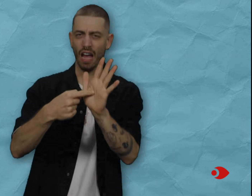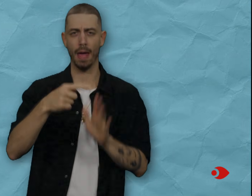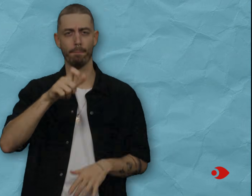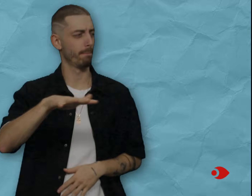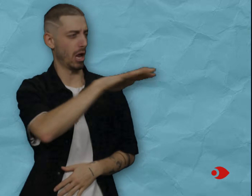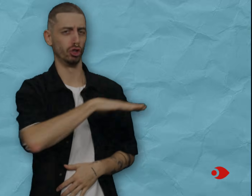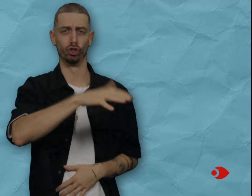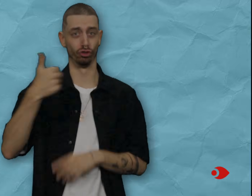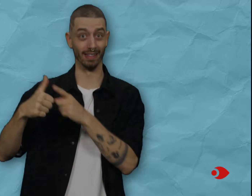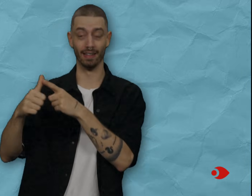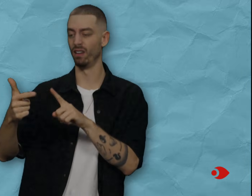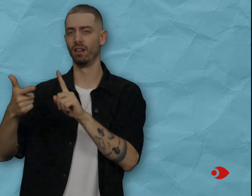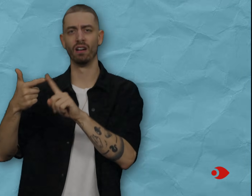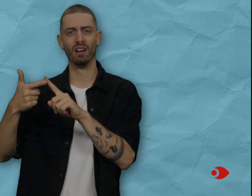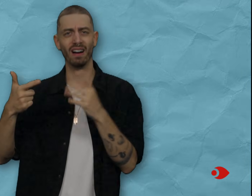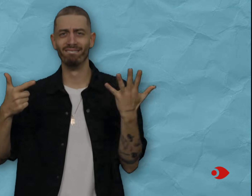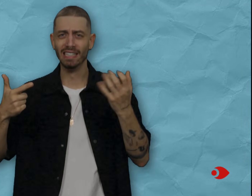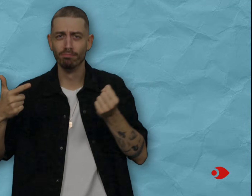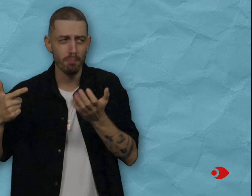Zuerst zeigt ihr den Menschen, dann, was der macht,